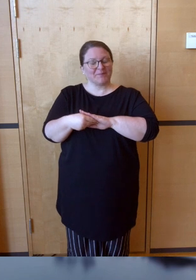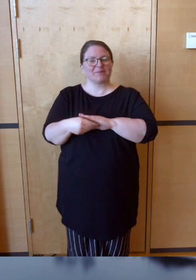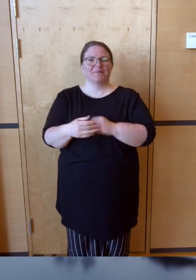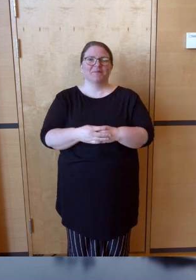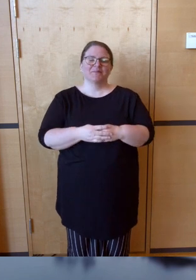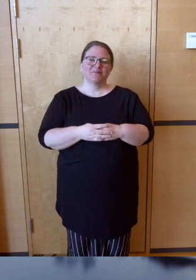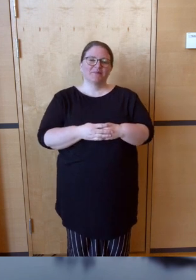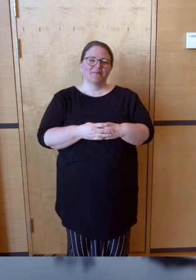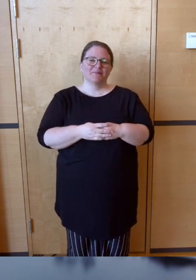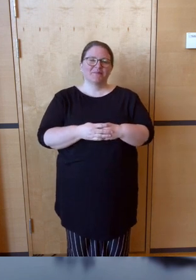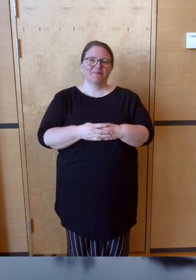Speciellt för Skellefteå